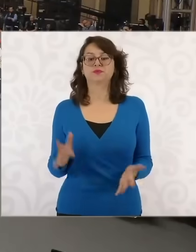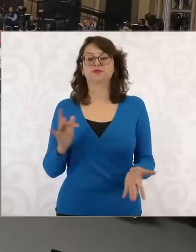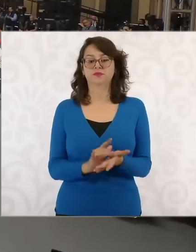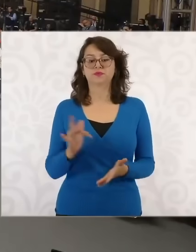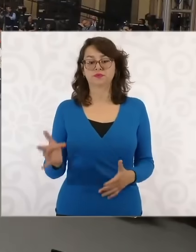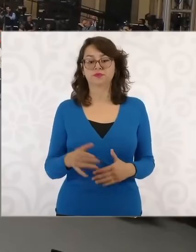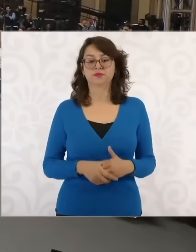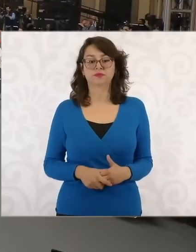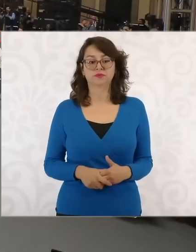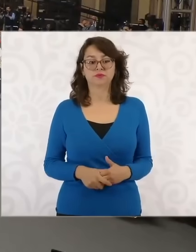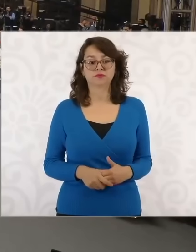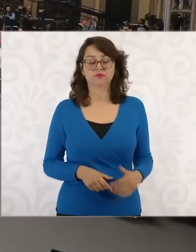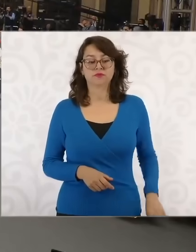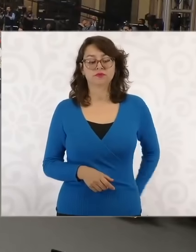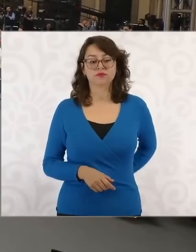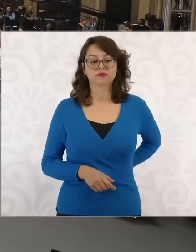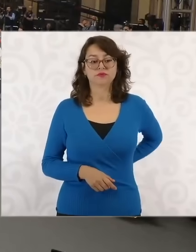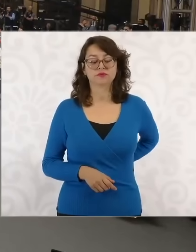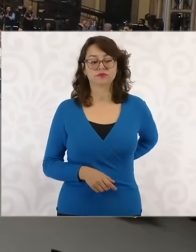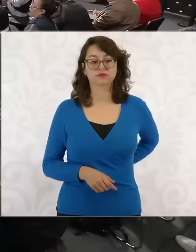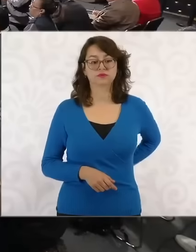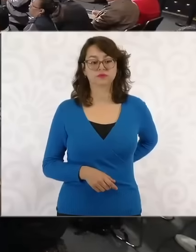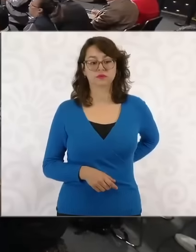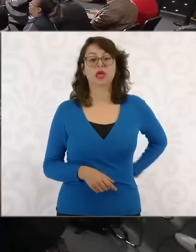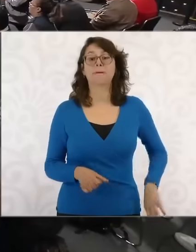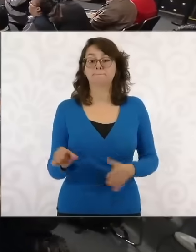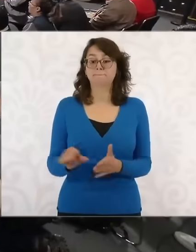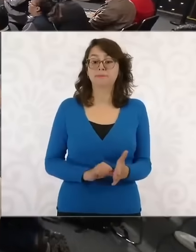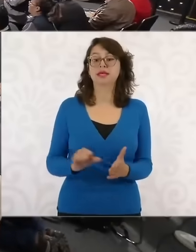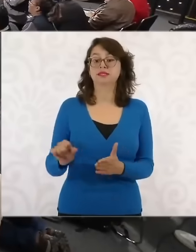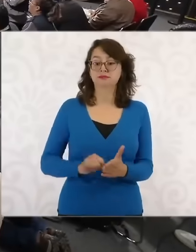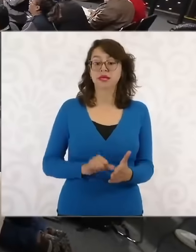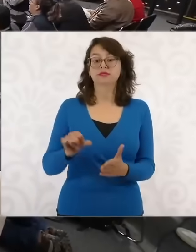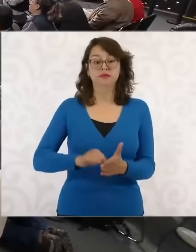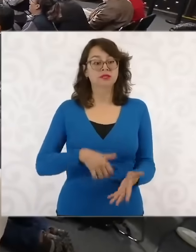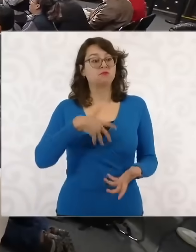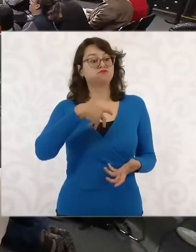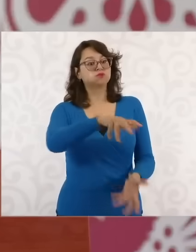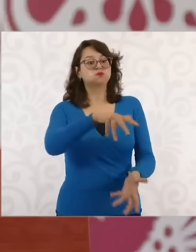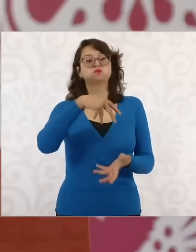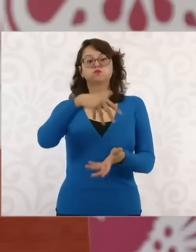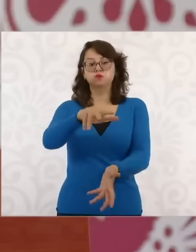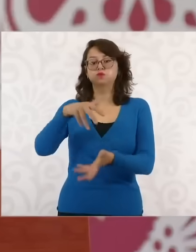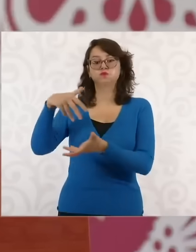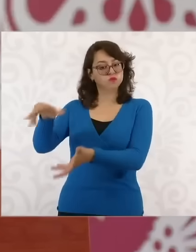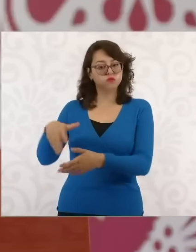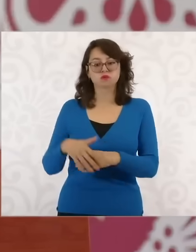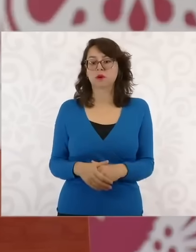Ya en temas políticos insulina se reparte cada mes. Como funciona las rutas de la salud. En